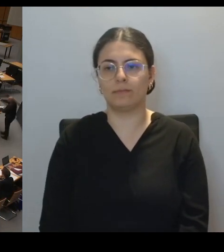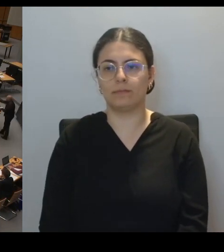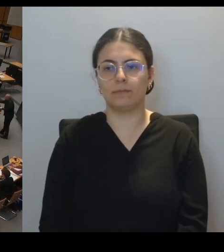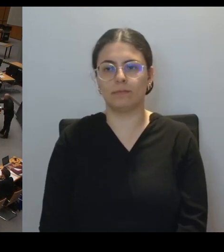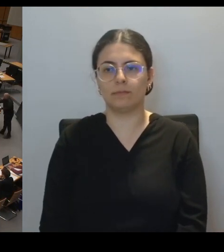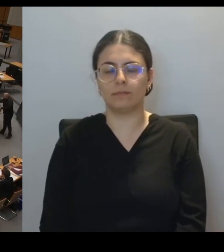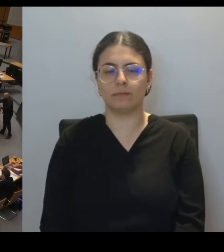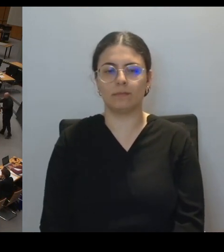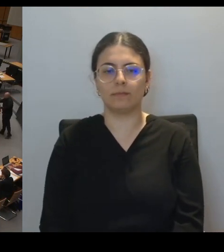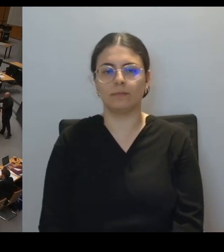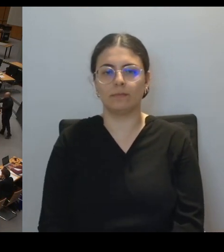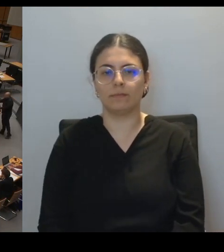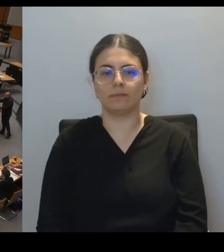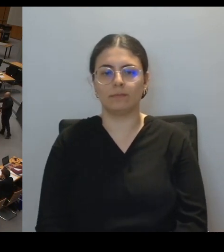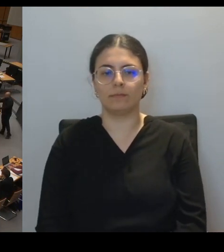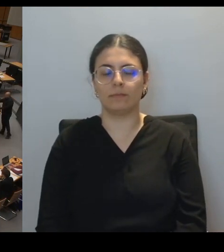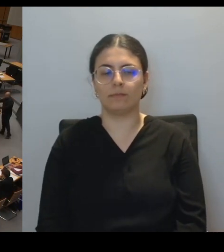Der Kollege wünscht keine Zwischenfragen.